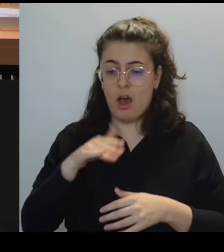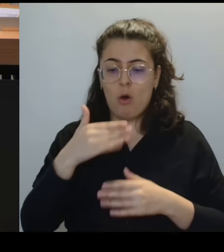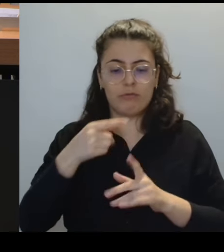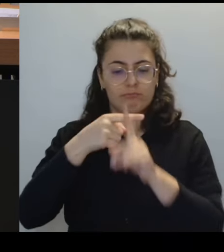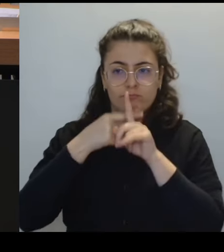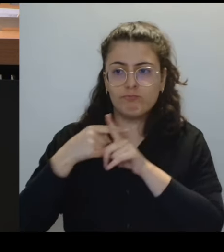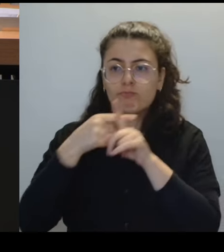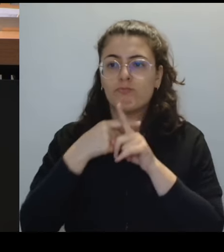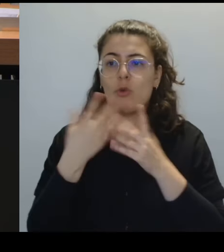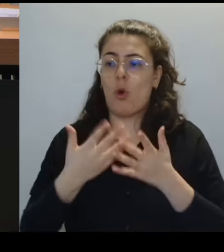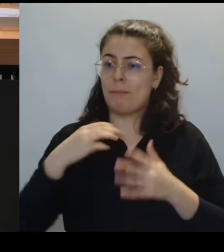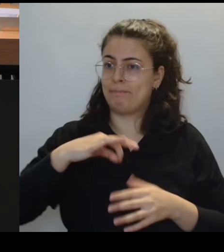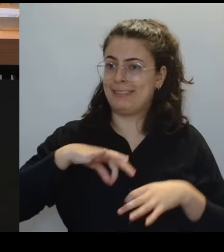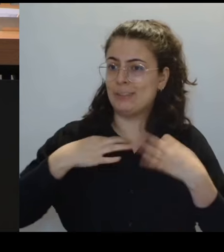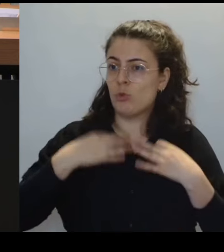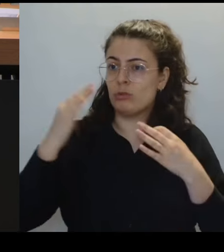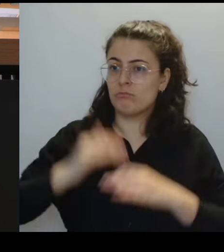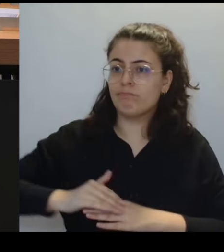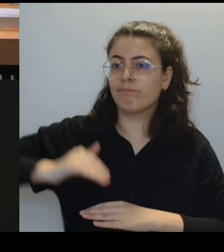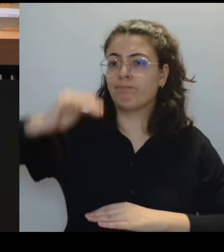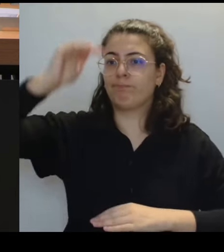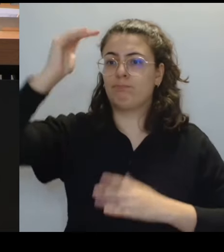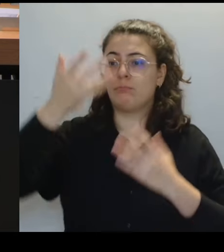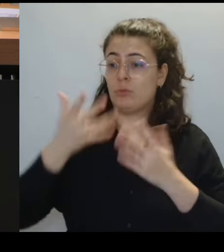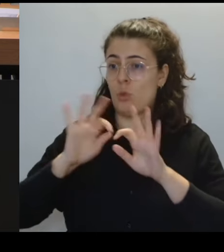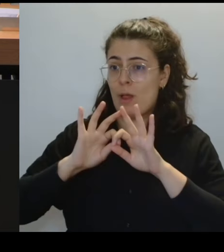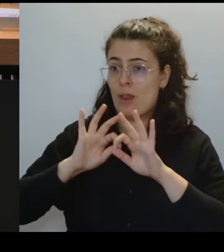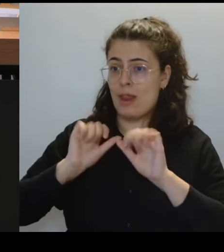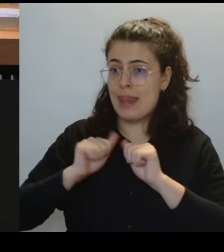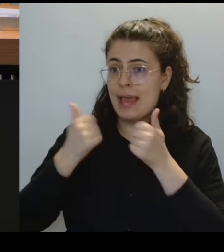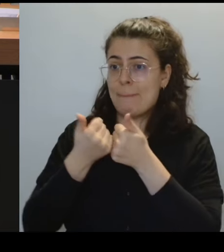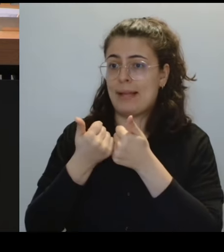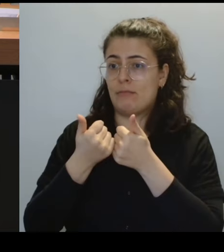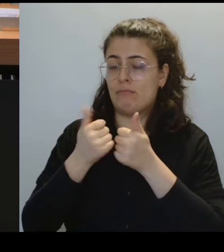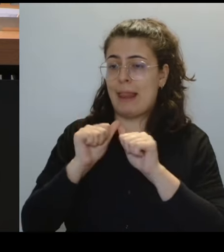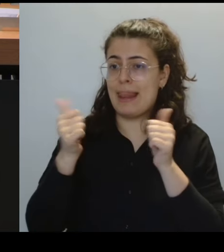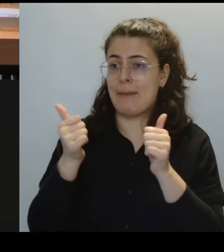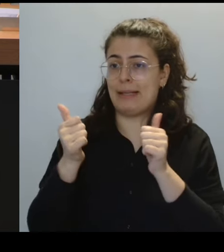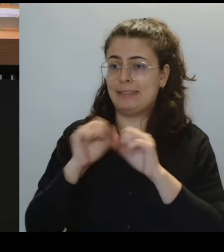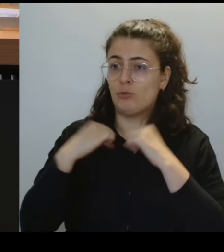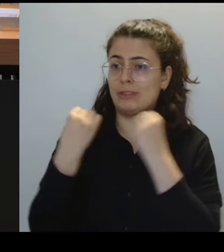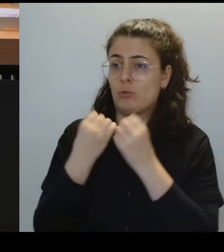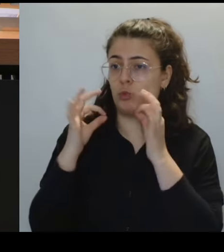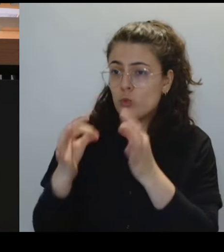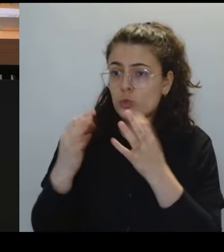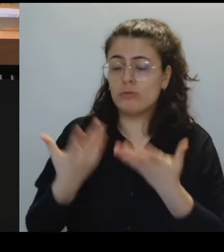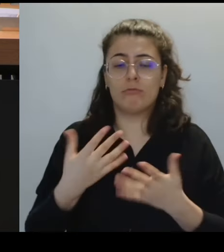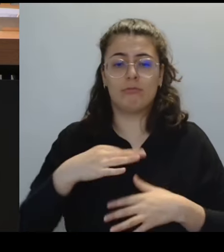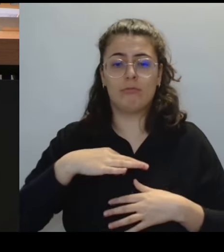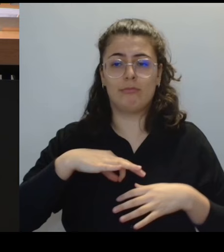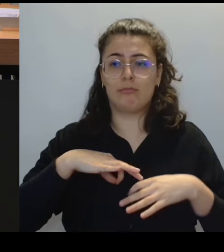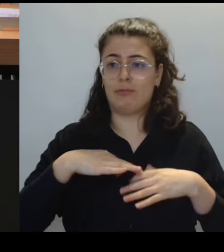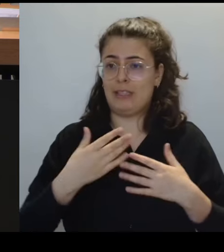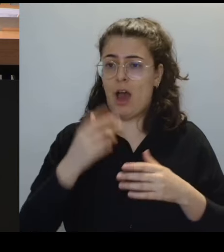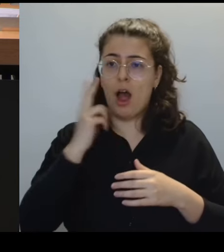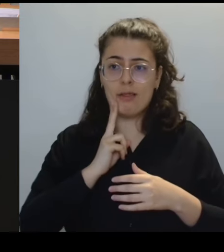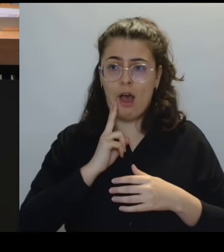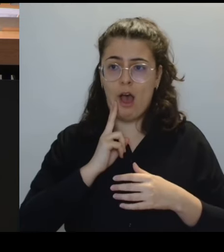die Lebensumstände zu Hause stimmen, ob es sich gesund und altersgemäß entwickelt. Und dem wird zumindest bis zum Alter von fünf Jahren